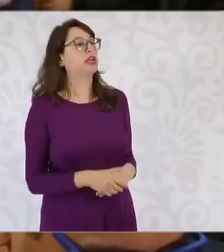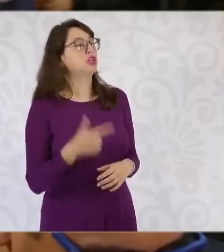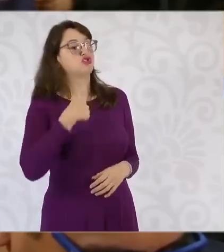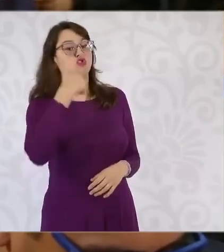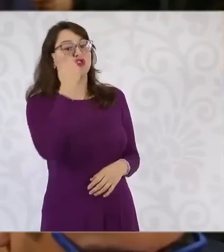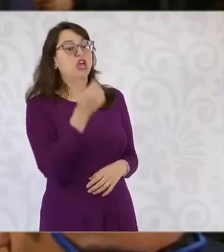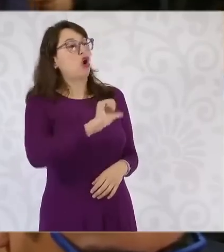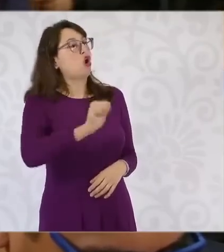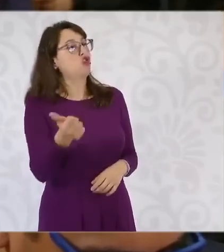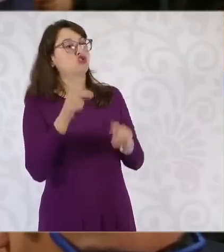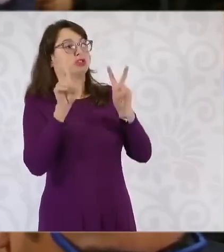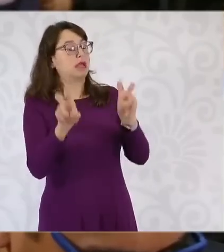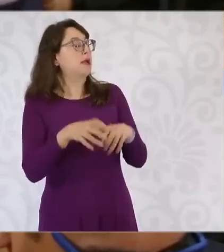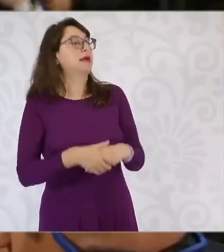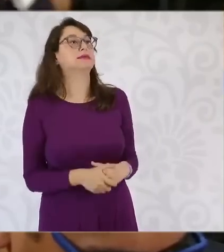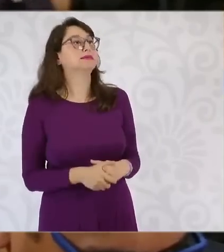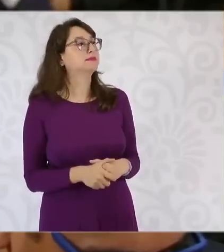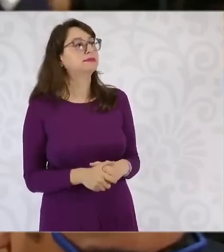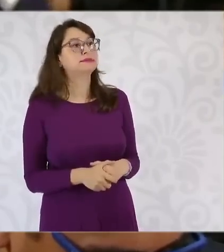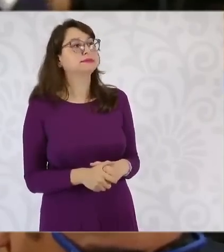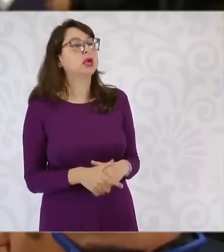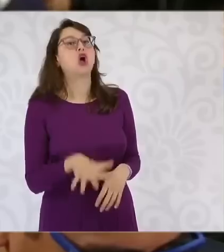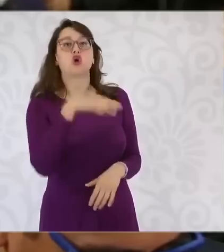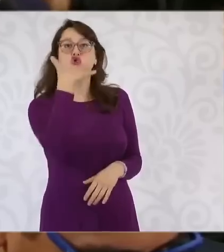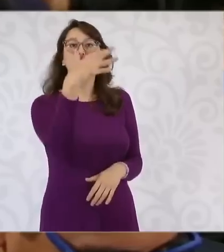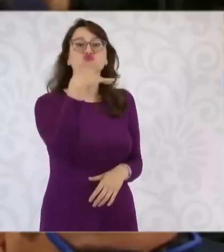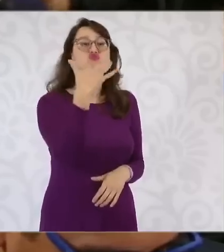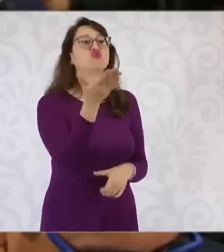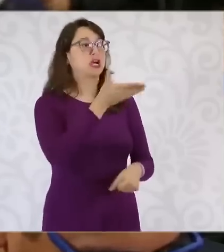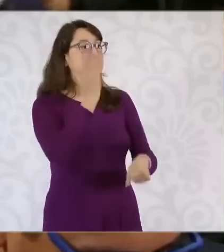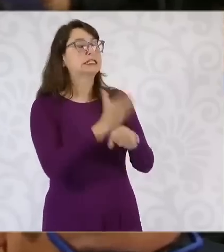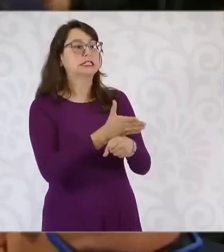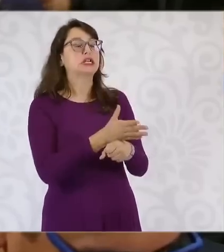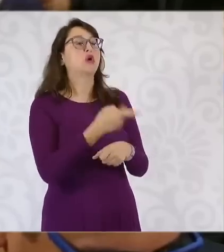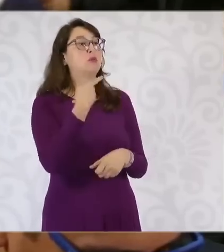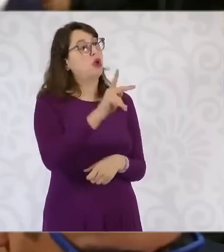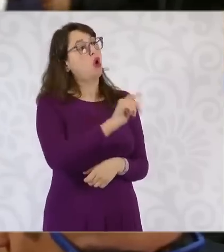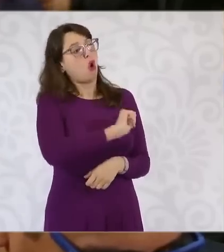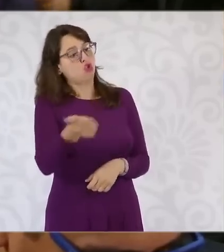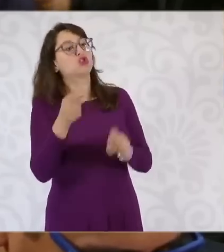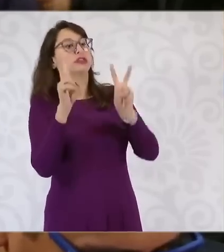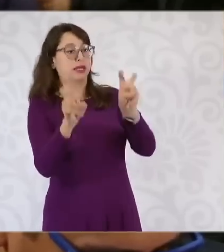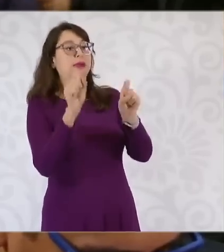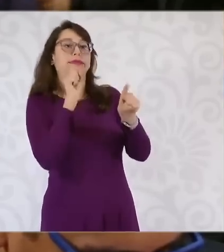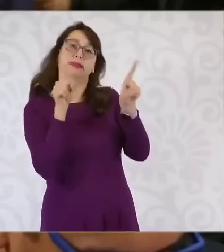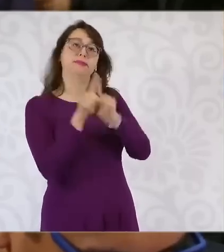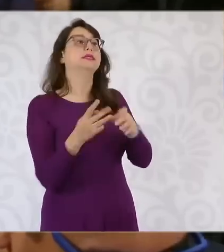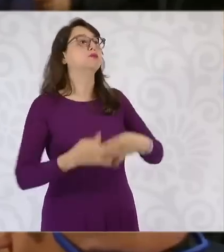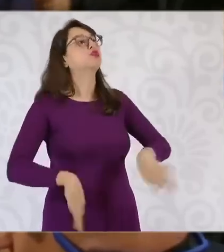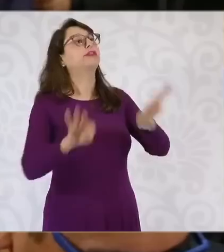la corrupción son muy importantes pero algo que le duele mucho a los sonorenses y es la situación que